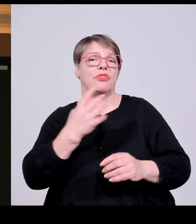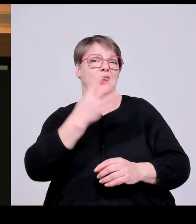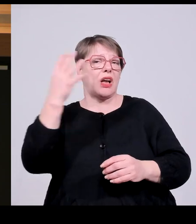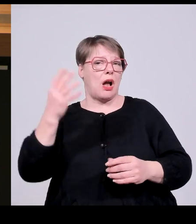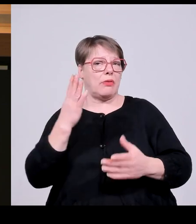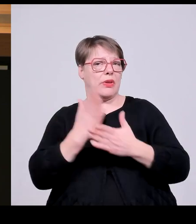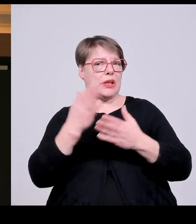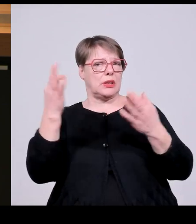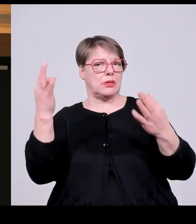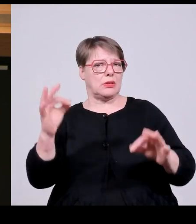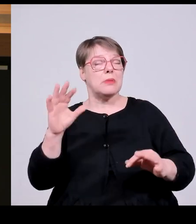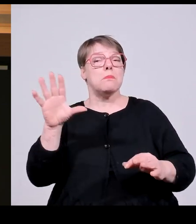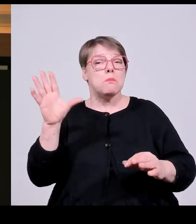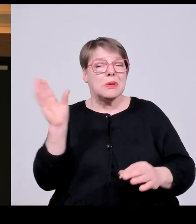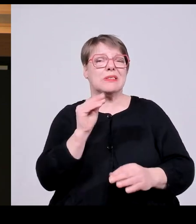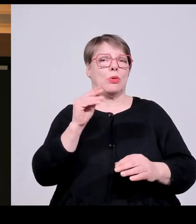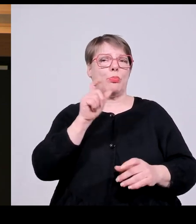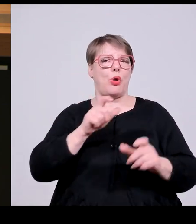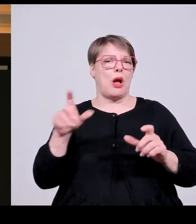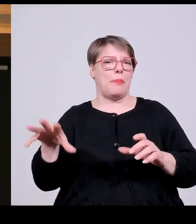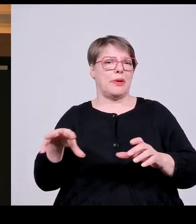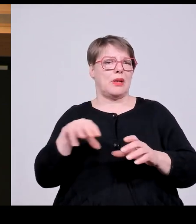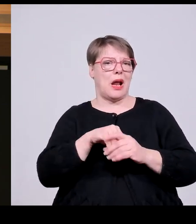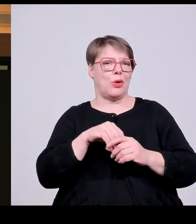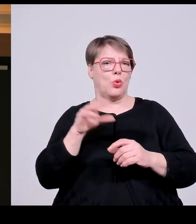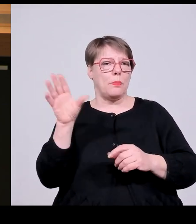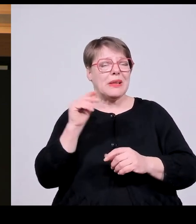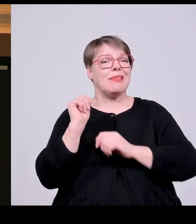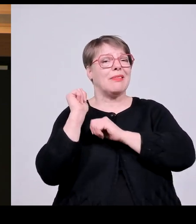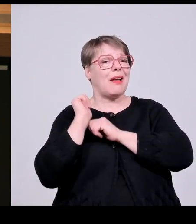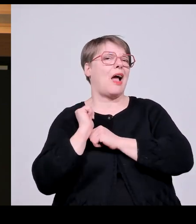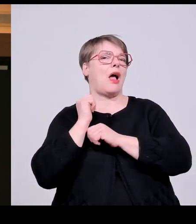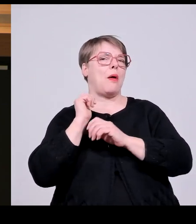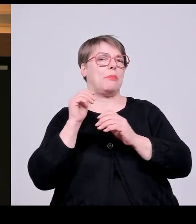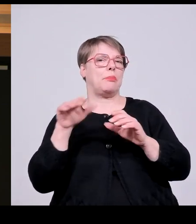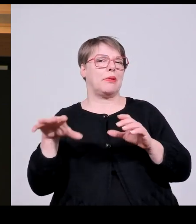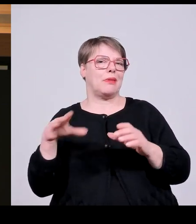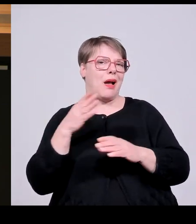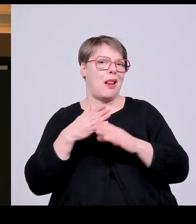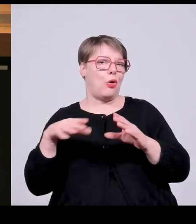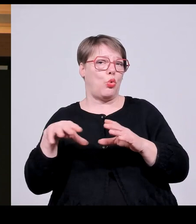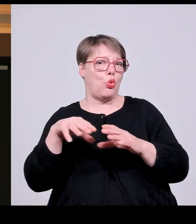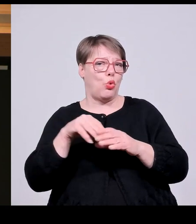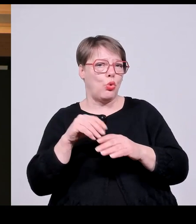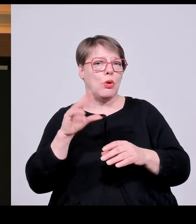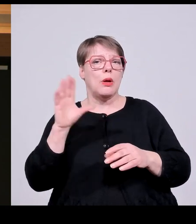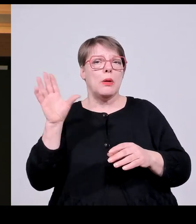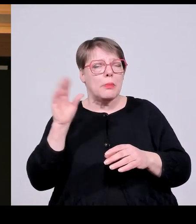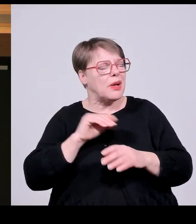einzelnen Schraube, die verwendet werden muss oder nicht verwendet werden darf. Dieses Gestrüpp, dieses